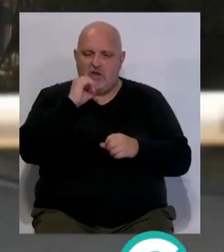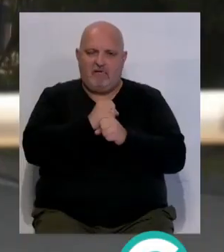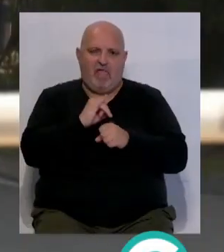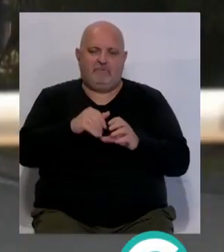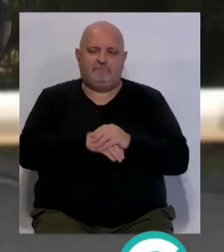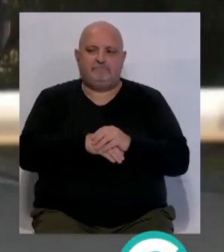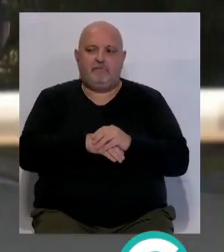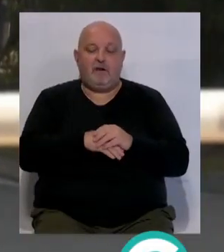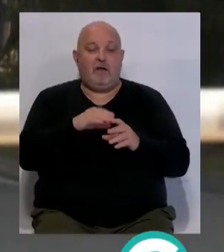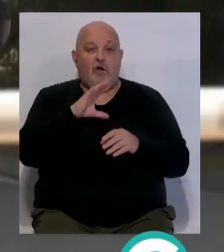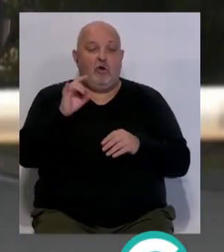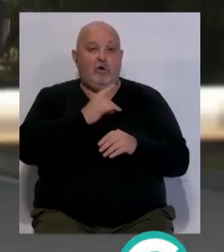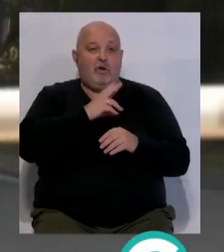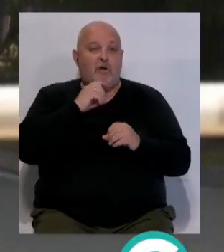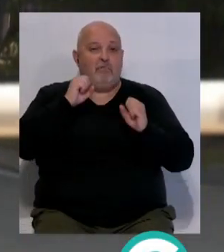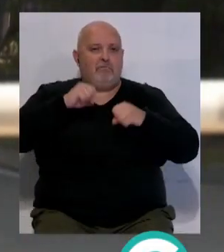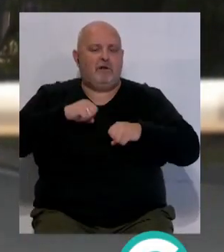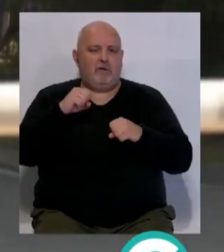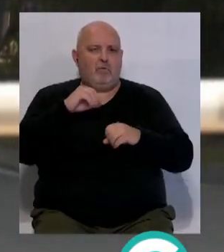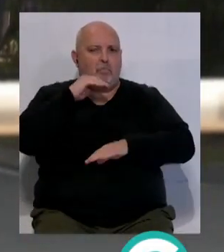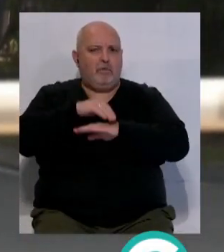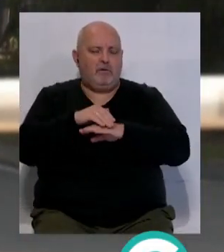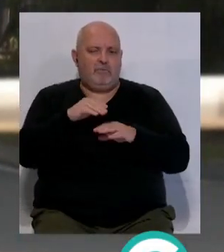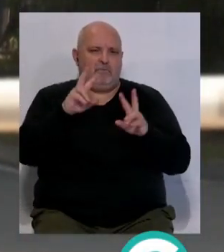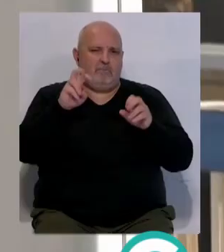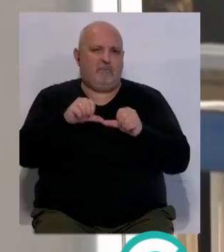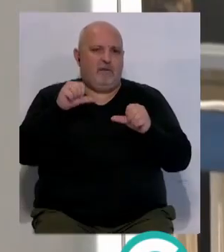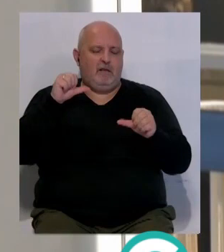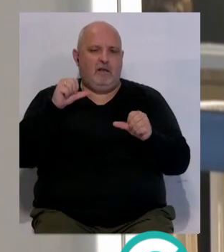desde comisiones se ha confirmado que se están cumpliendo los hitos del cronograma fijado para